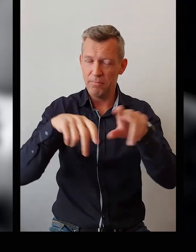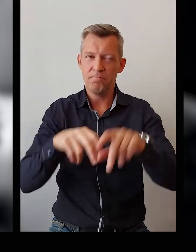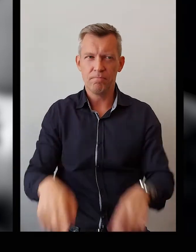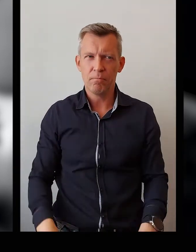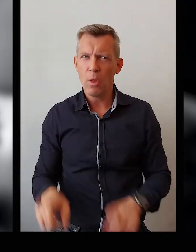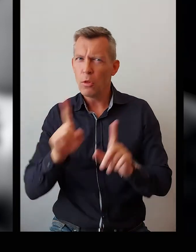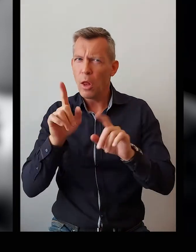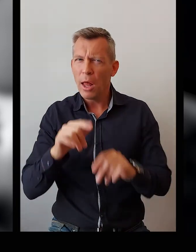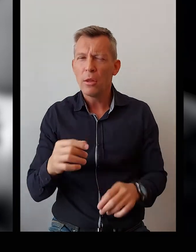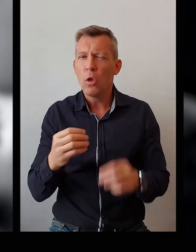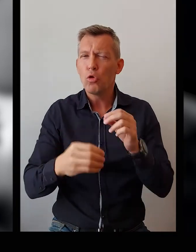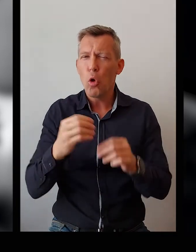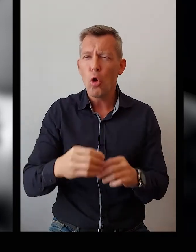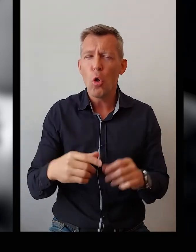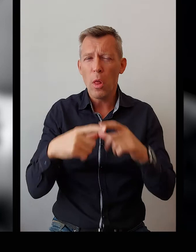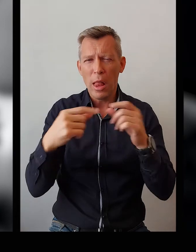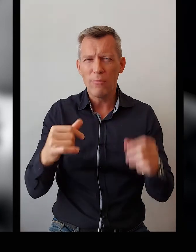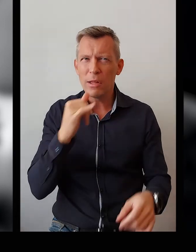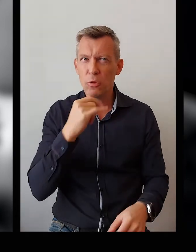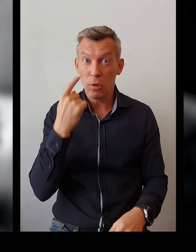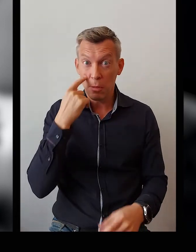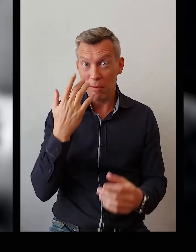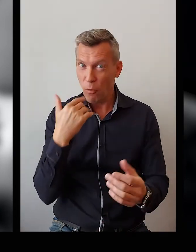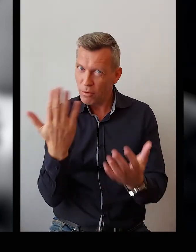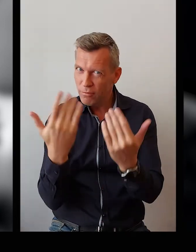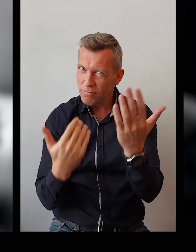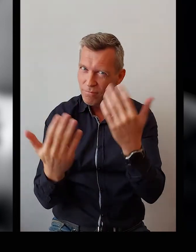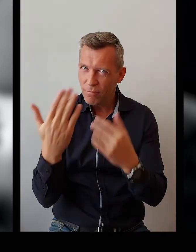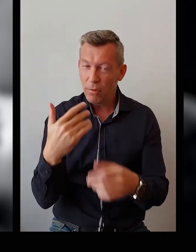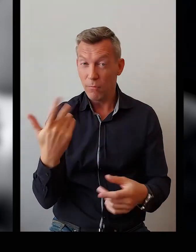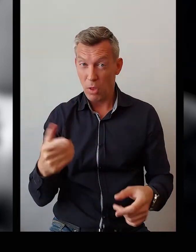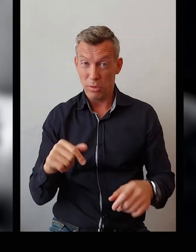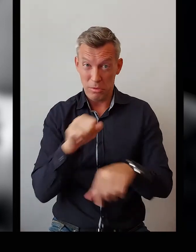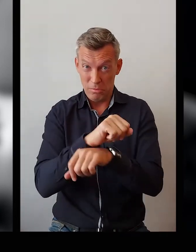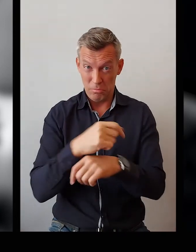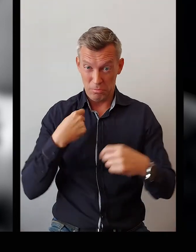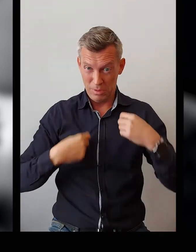Talán a szőlőlevél zöld szemem volt a bíztató, talán cellacsíkú ingem.